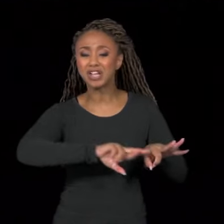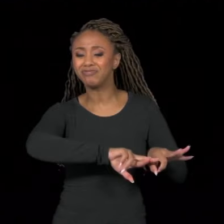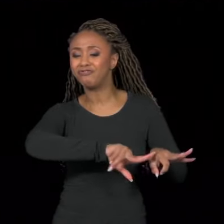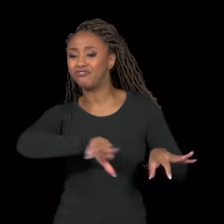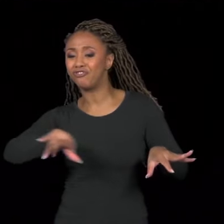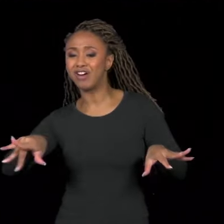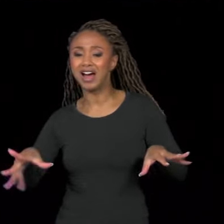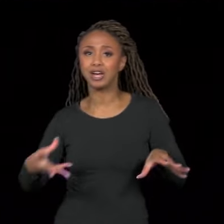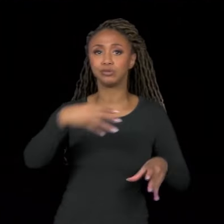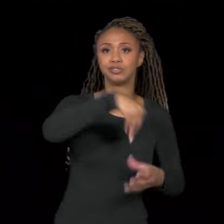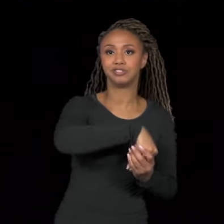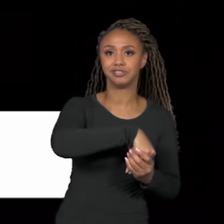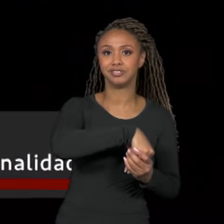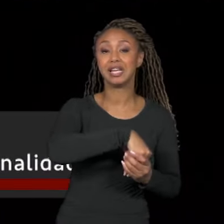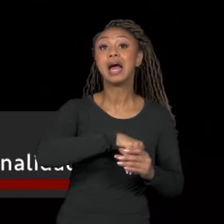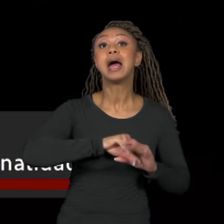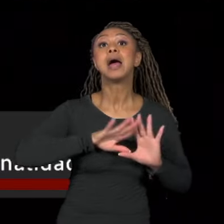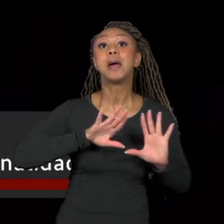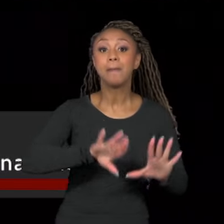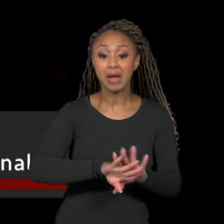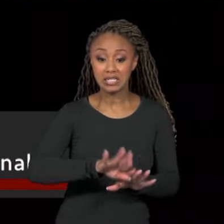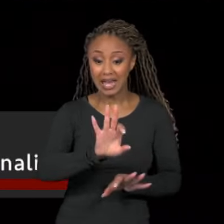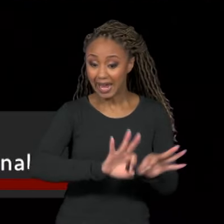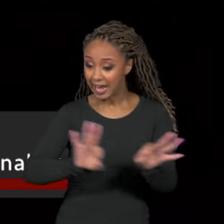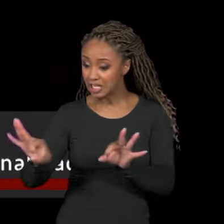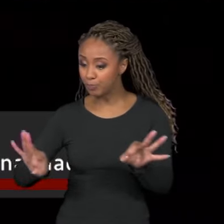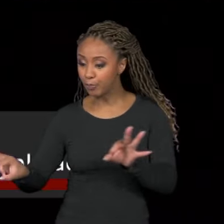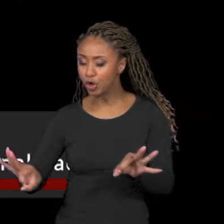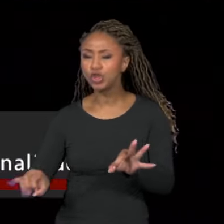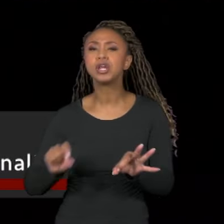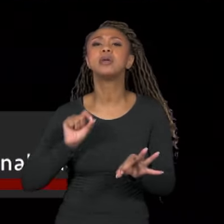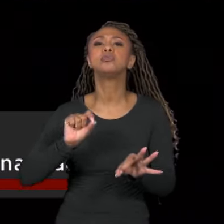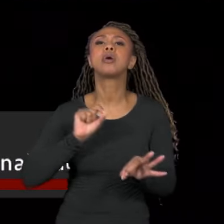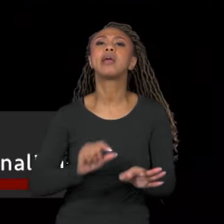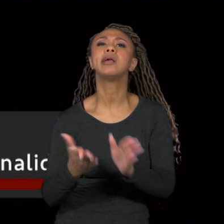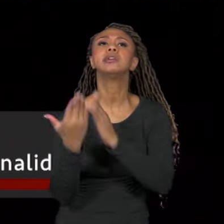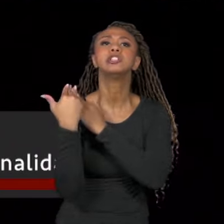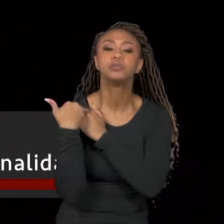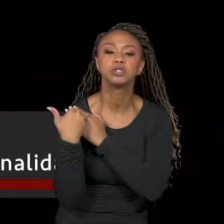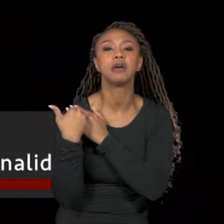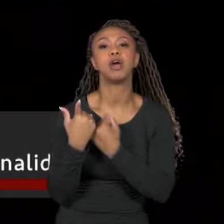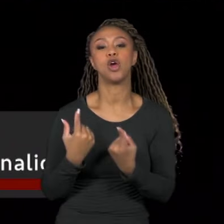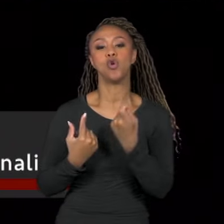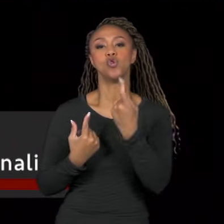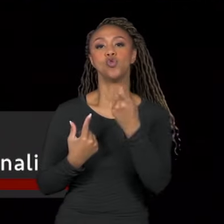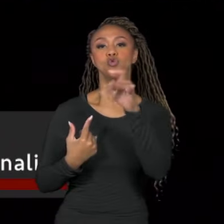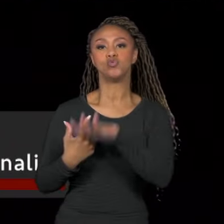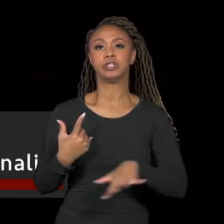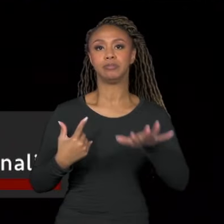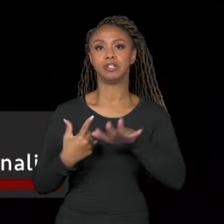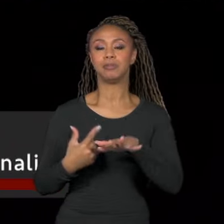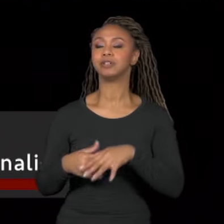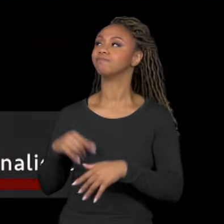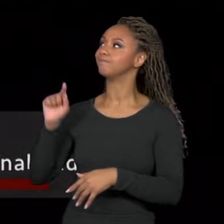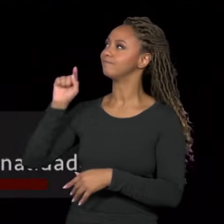SÓ DE UM DEPARTAMENTO. ENTÃO É ASSIM QUE SE DÁ A CARDINALIDADE DE UM PARA "N". ESSAS CARDINALIDADES, QUANDO A GENTE IMPLEMENTA